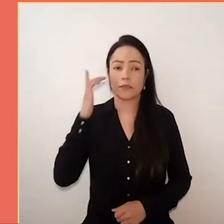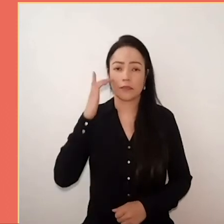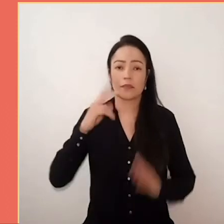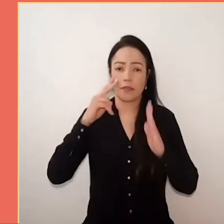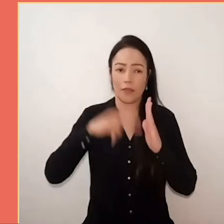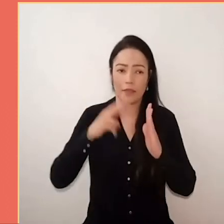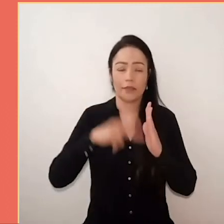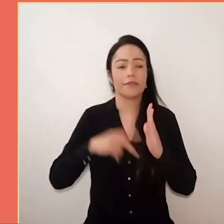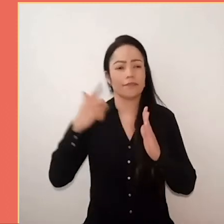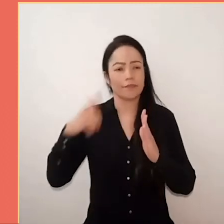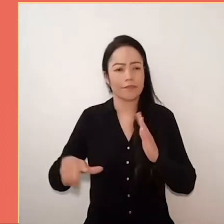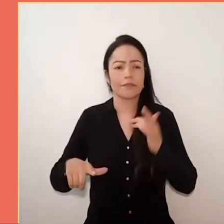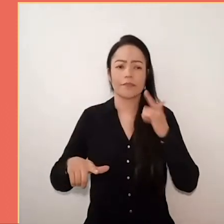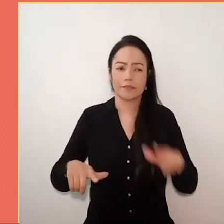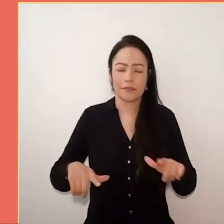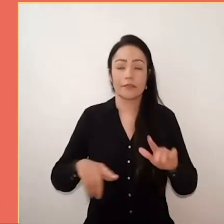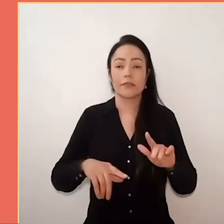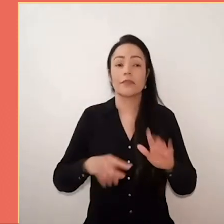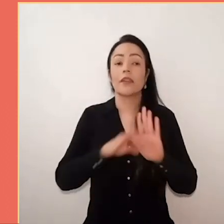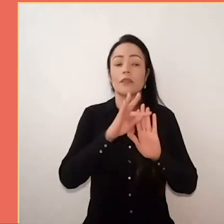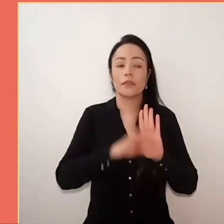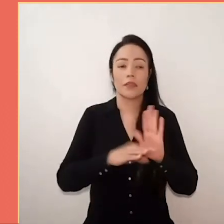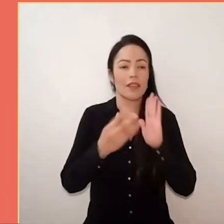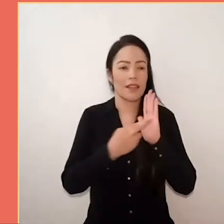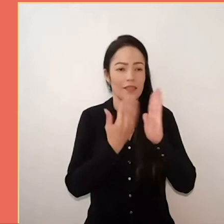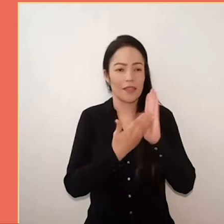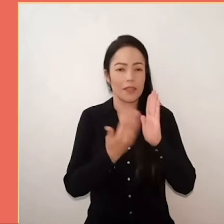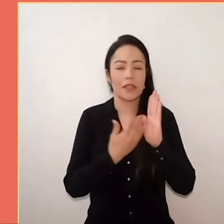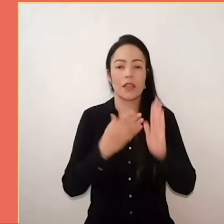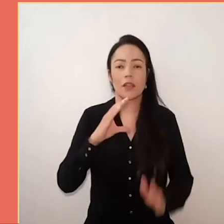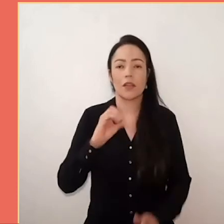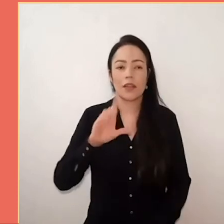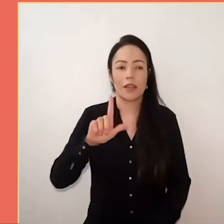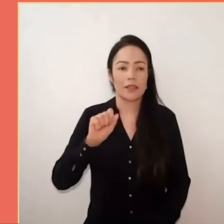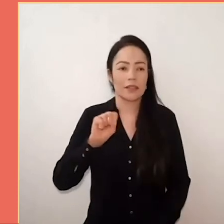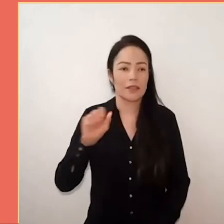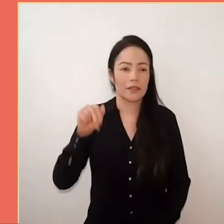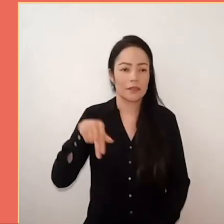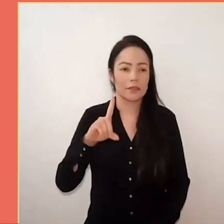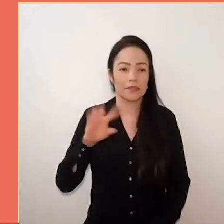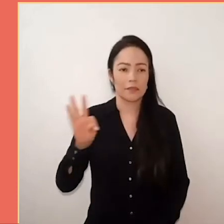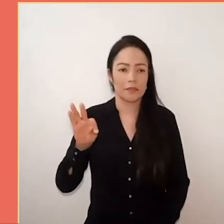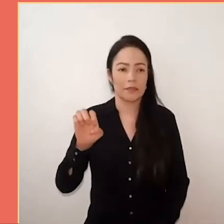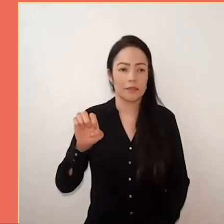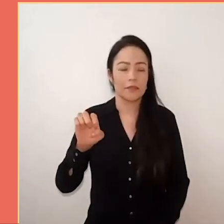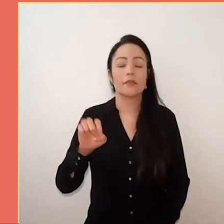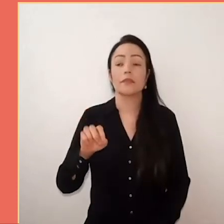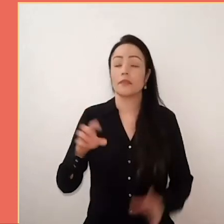o texto lá na revista Emília da Marina Colasanti, porque ele resume muito bem tudo isso.